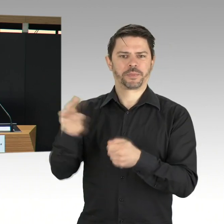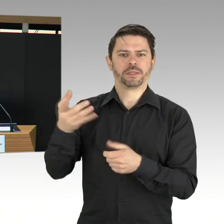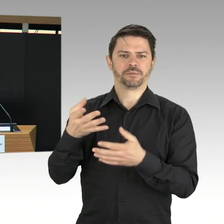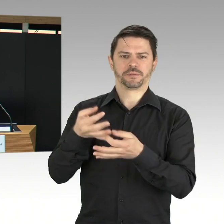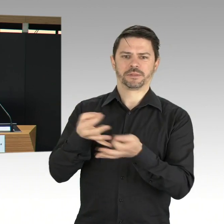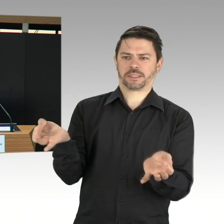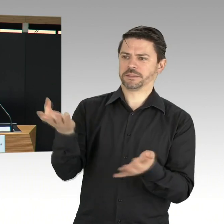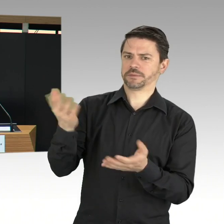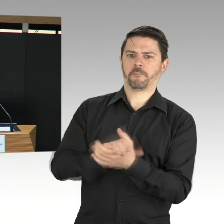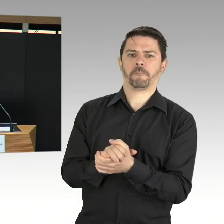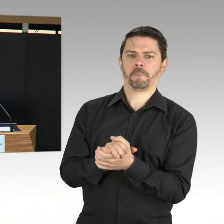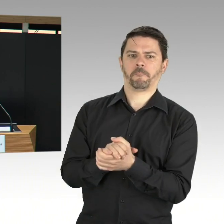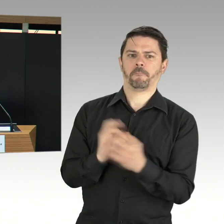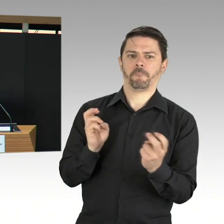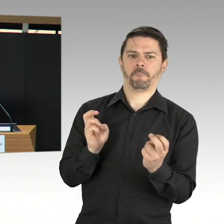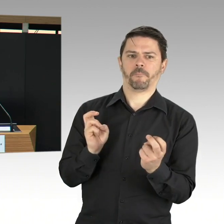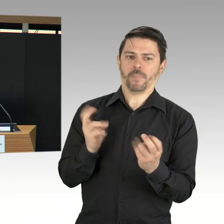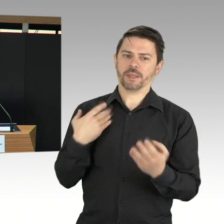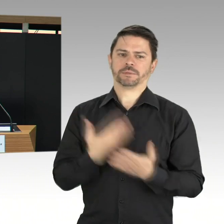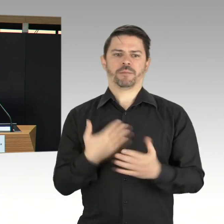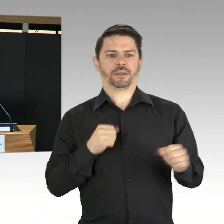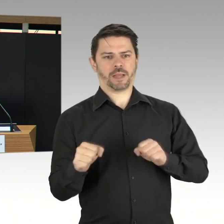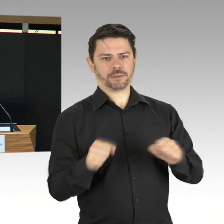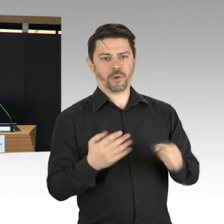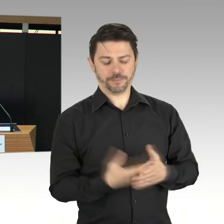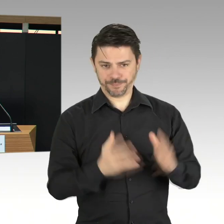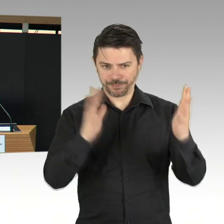dass wir den Weg zu diesem Gesetz freigemacht haben.